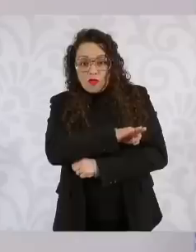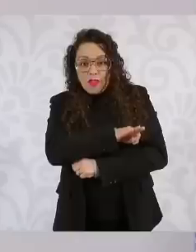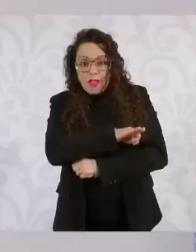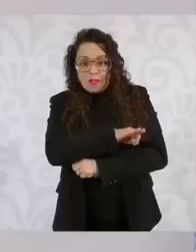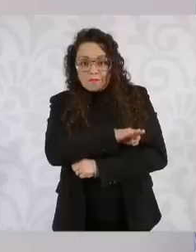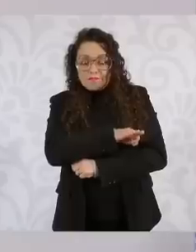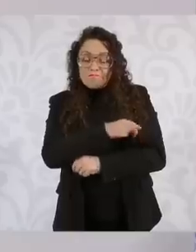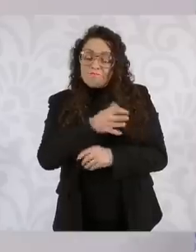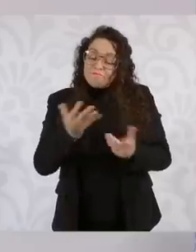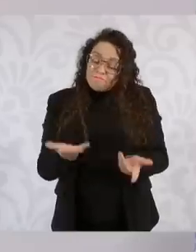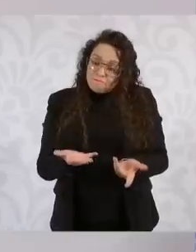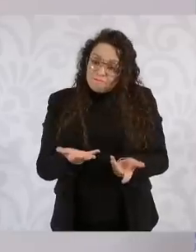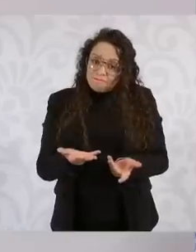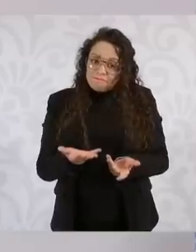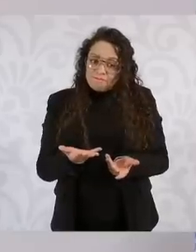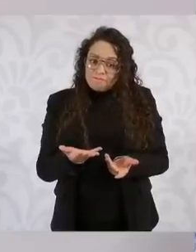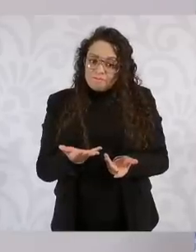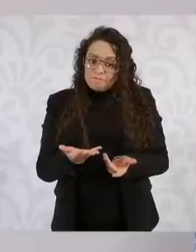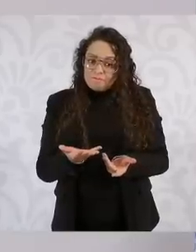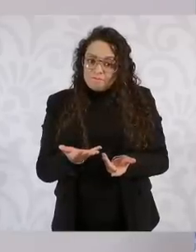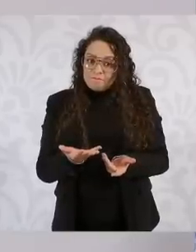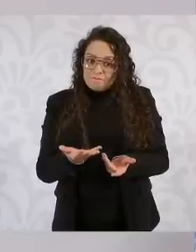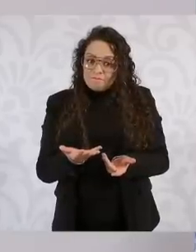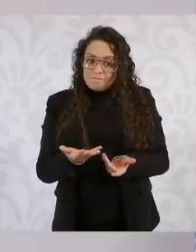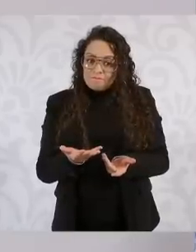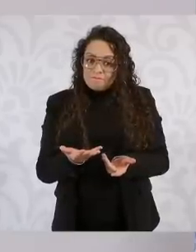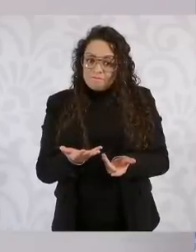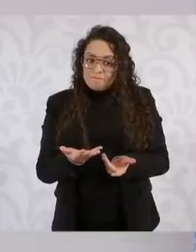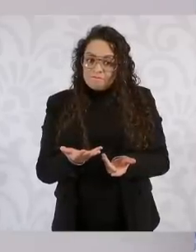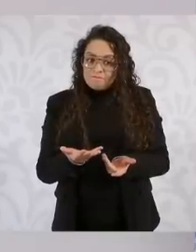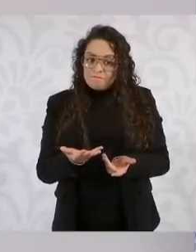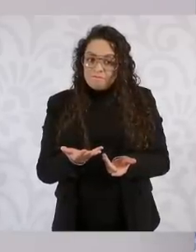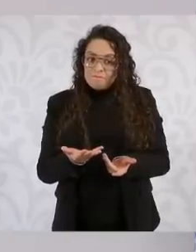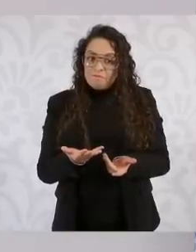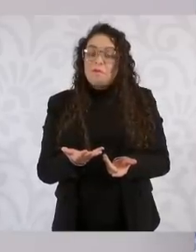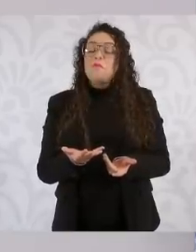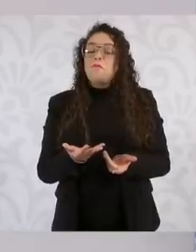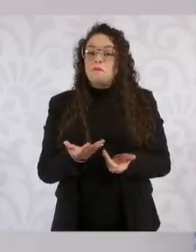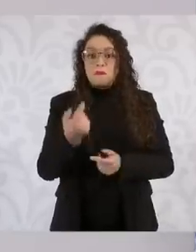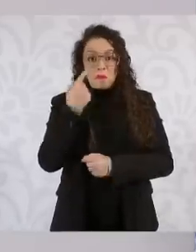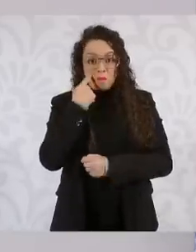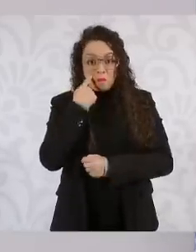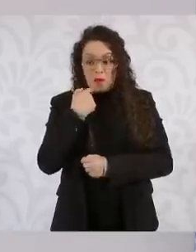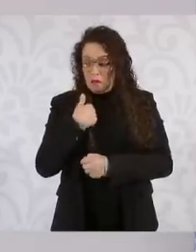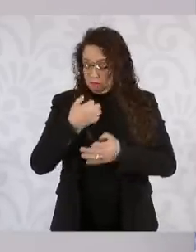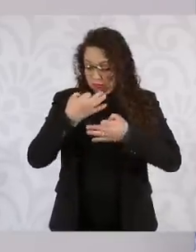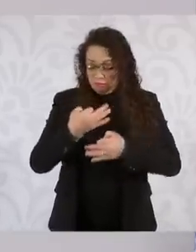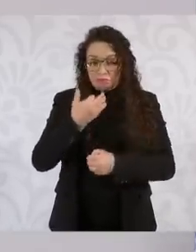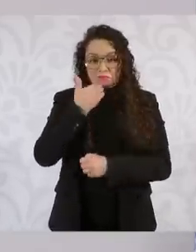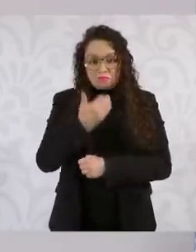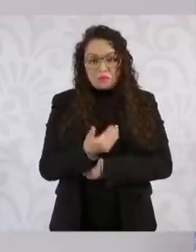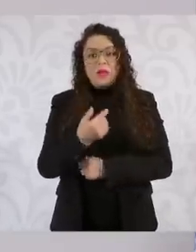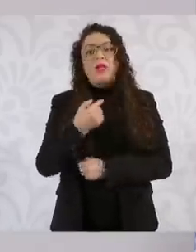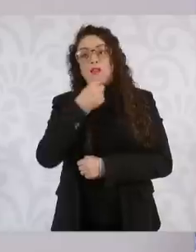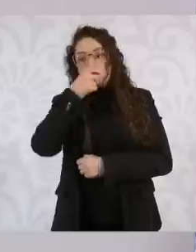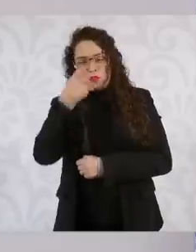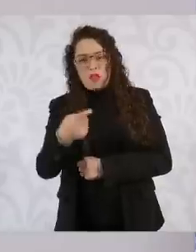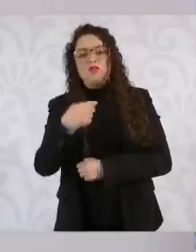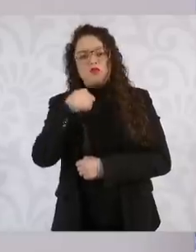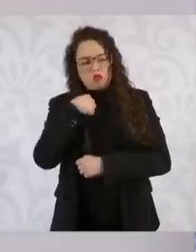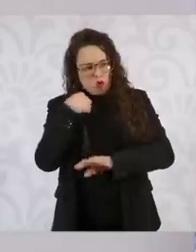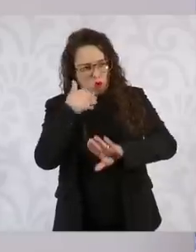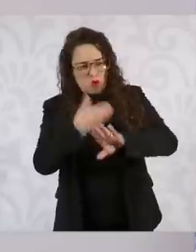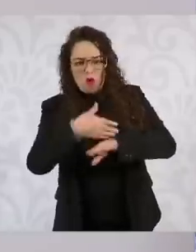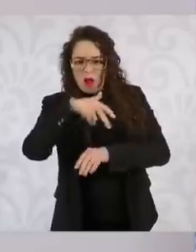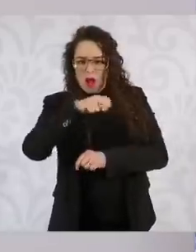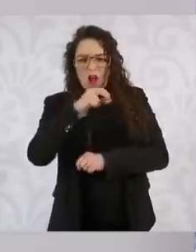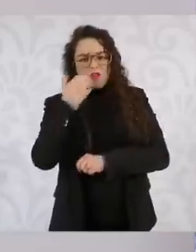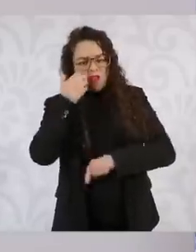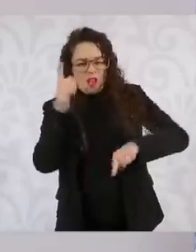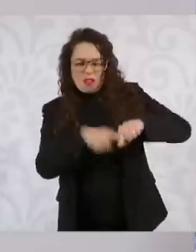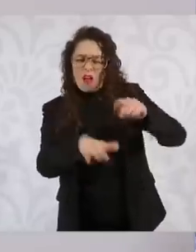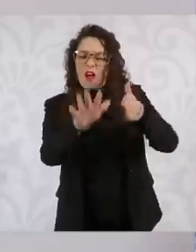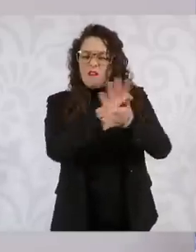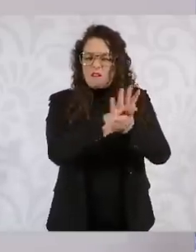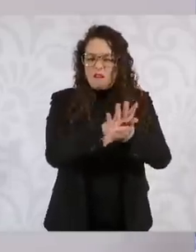legitimarse declaró la guerra contra el narco y que puso al al frente de esta guerra a un